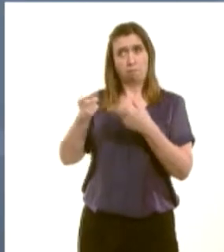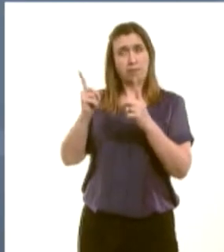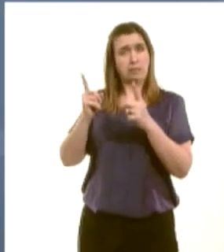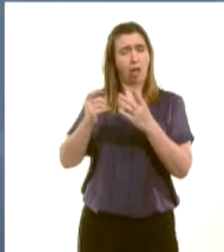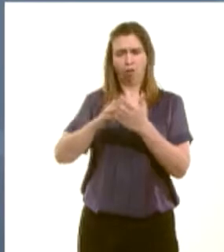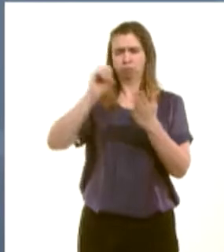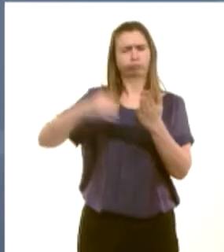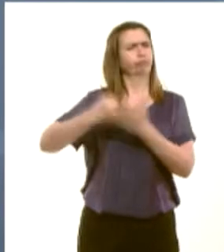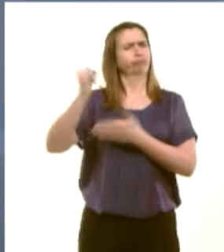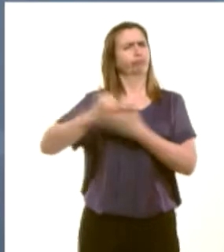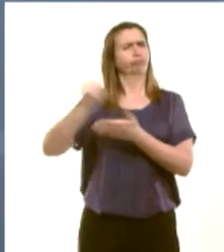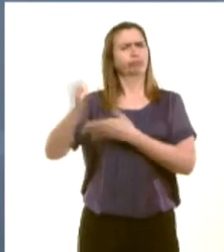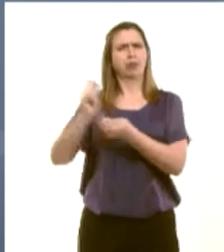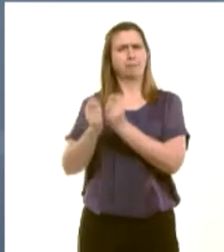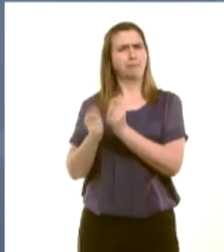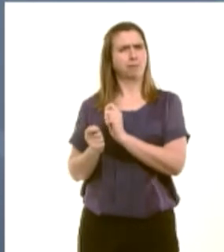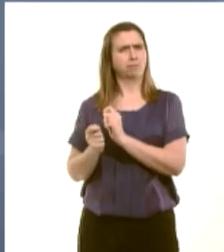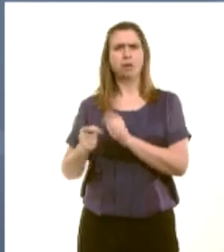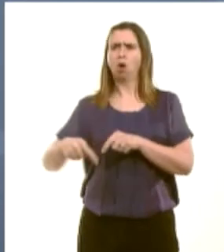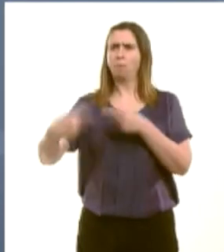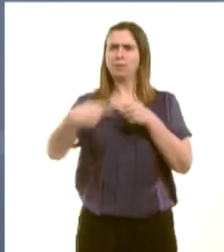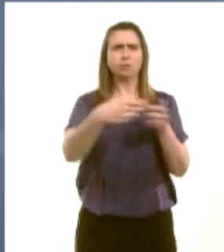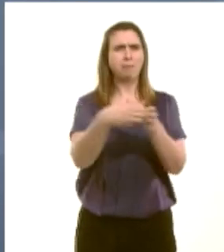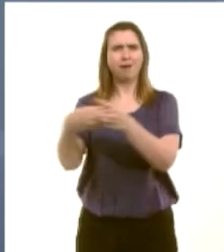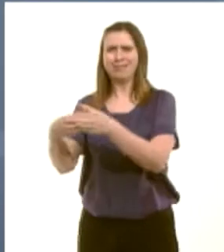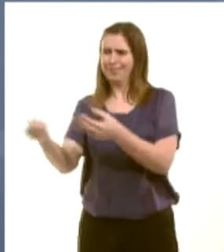a oedd yn cynnig atebion ymarferol ynghylch ceisiadau cynllunio. A ydych chiín fodlon